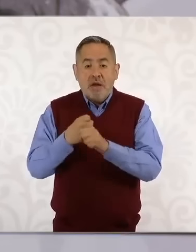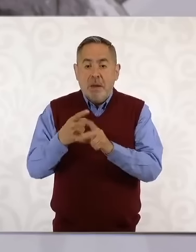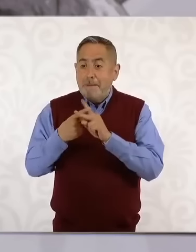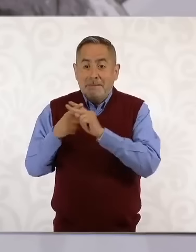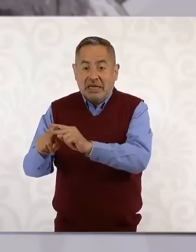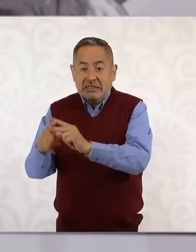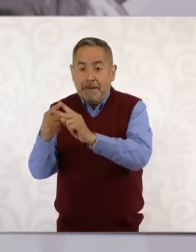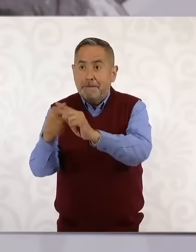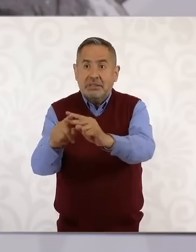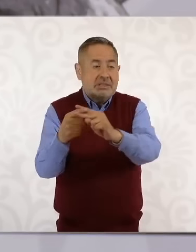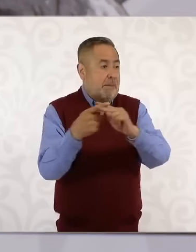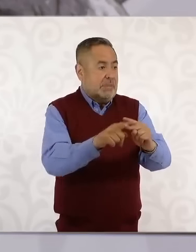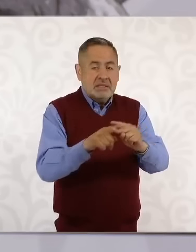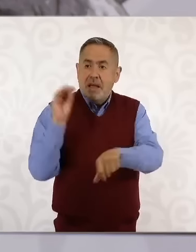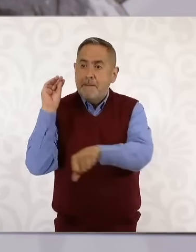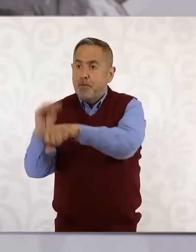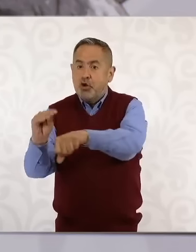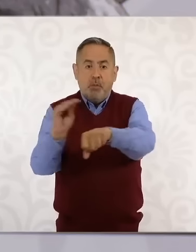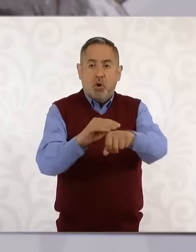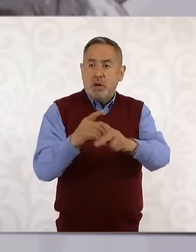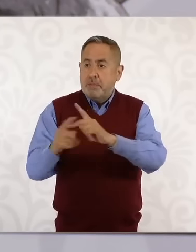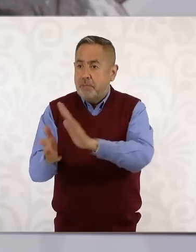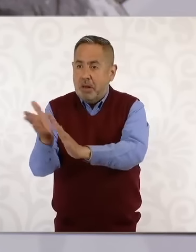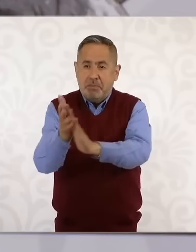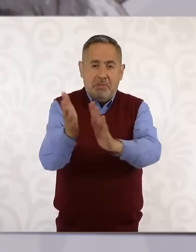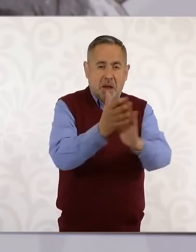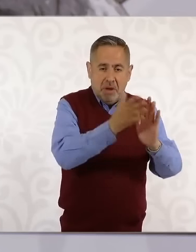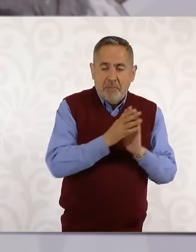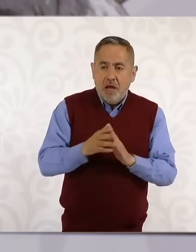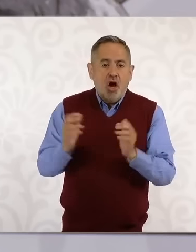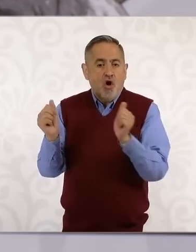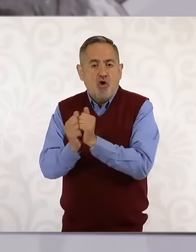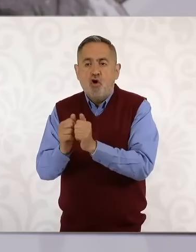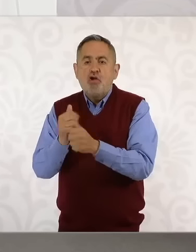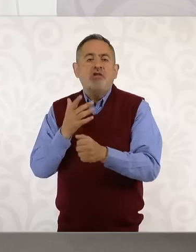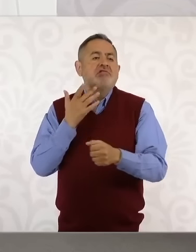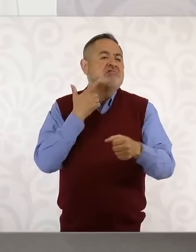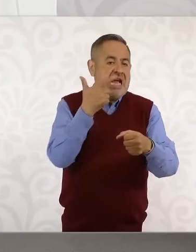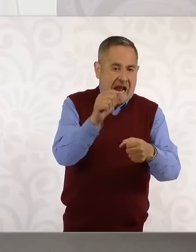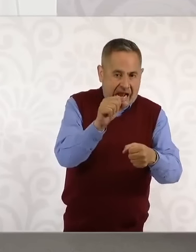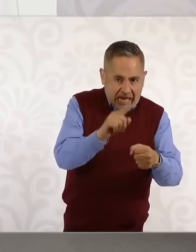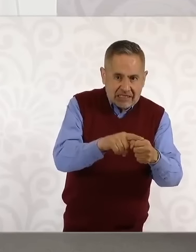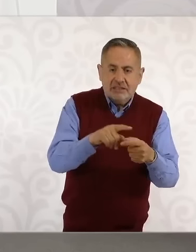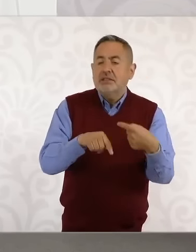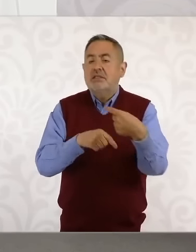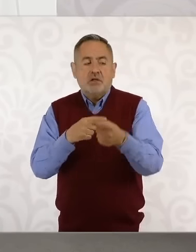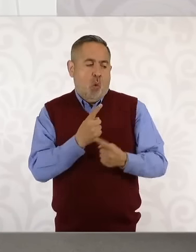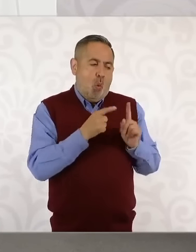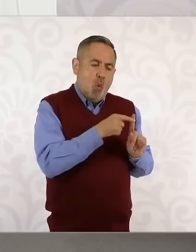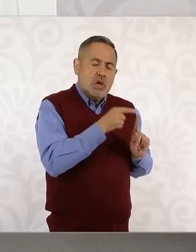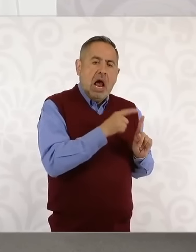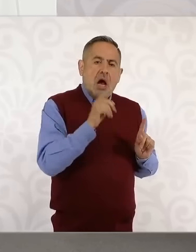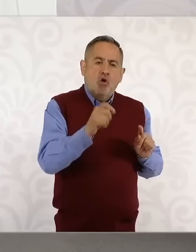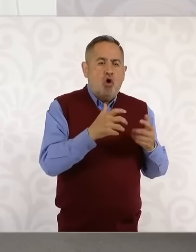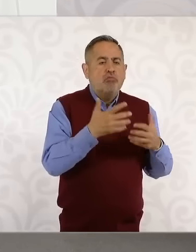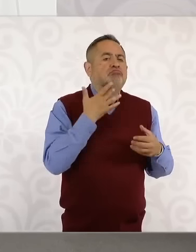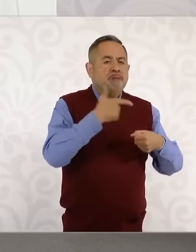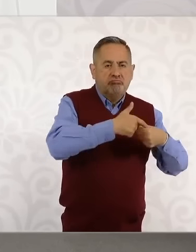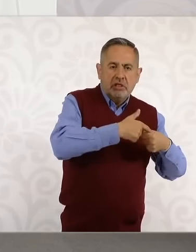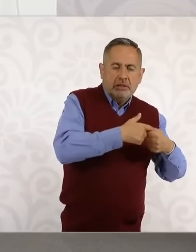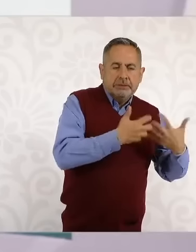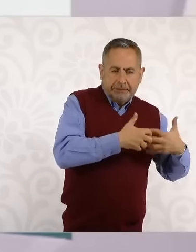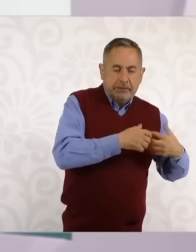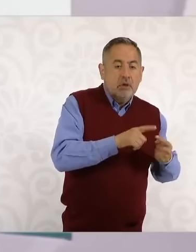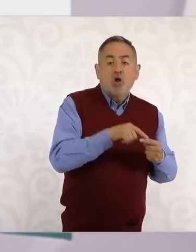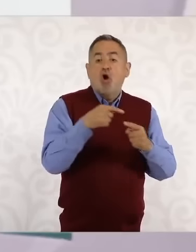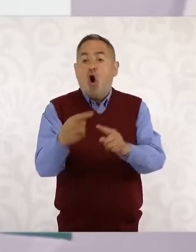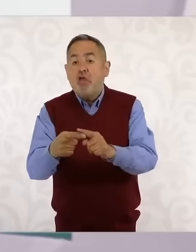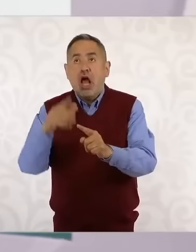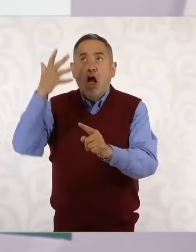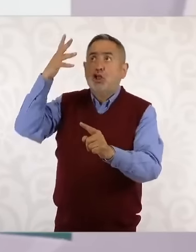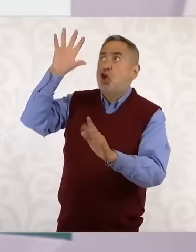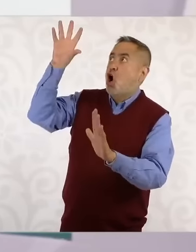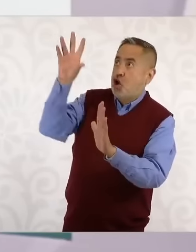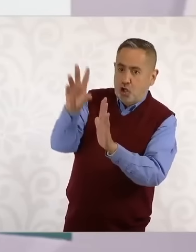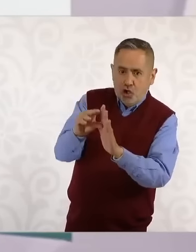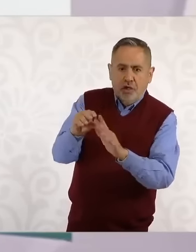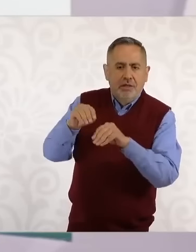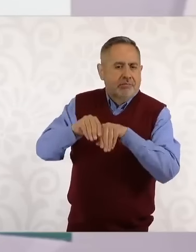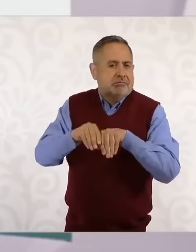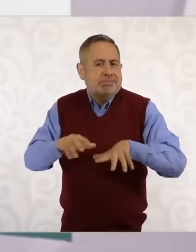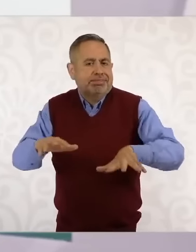estas plantas, unas de gas y ot una de diésel y otra solares para poder garantizar nuestros